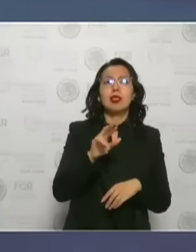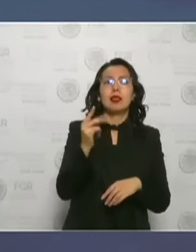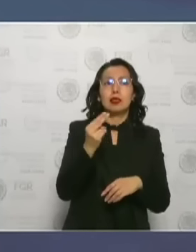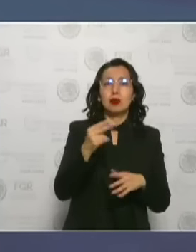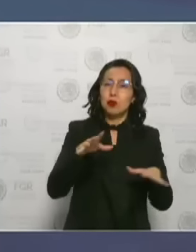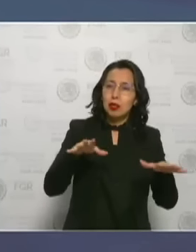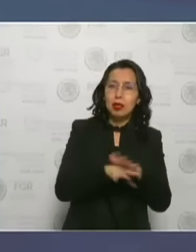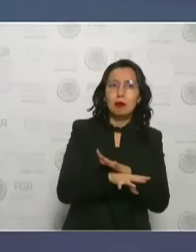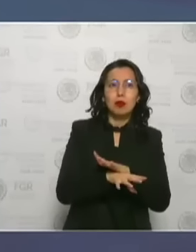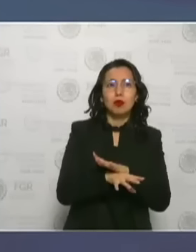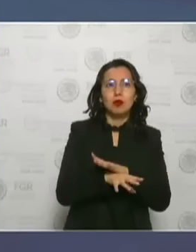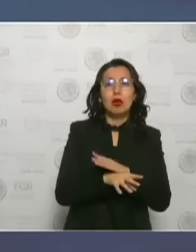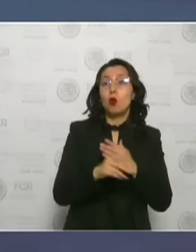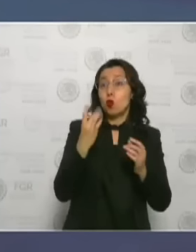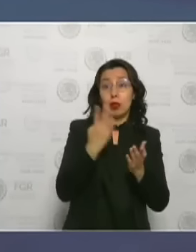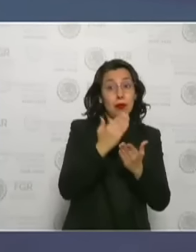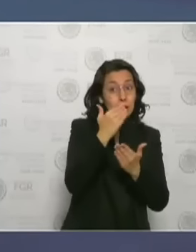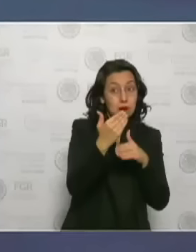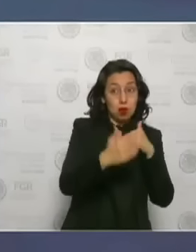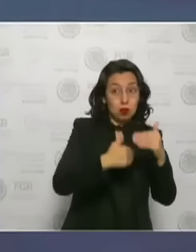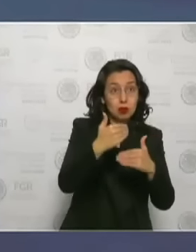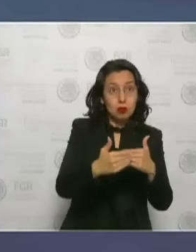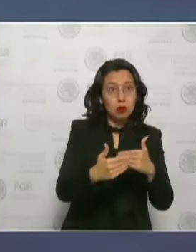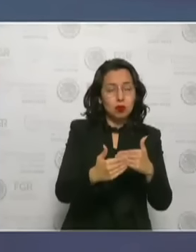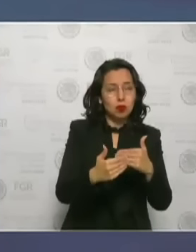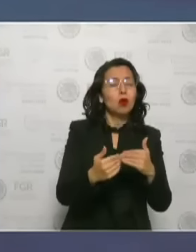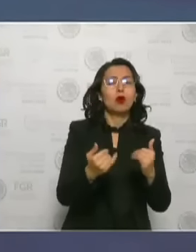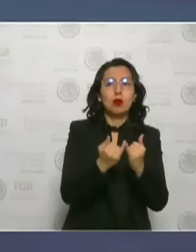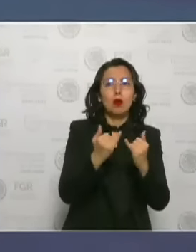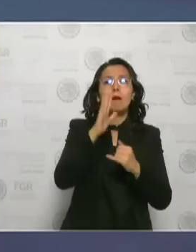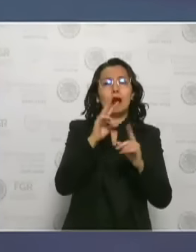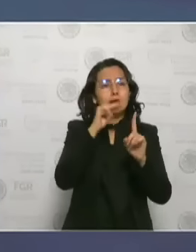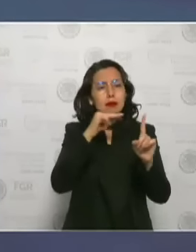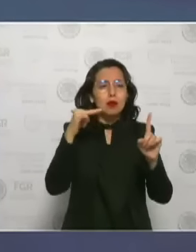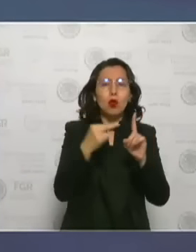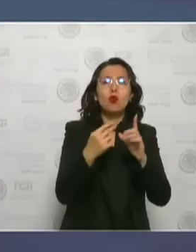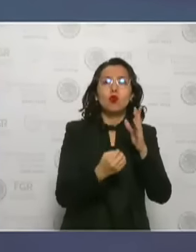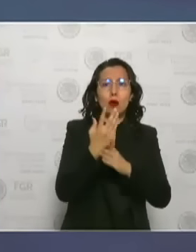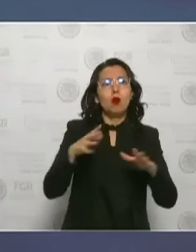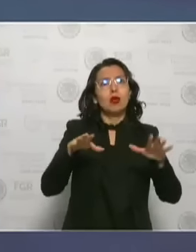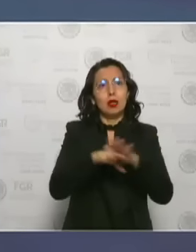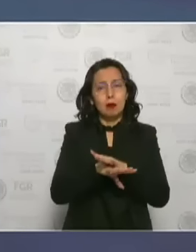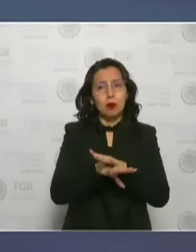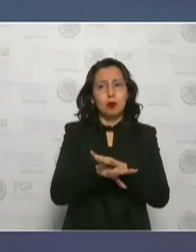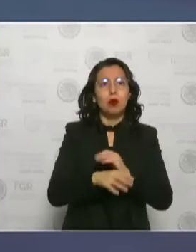no solo de procedimientos, sino sobre la visión misma de la procuración de justicia.